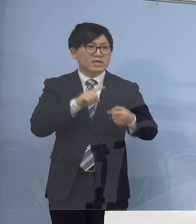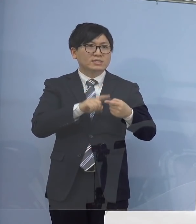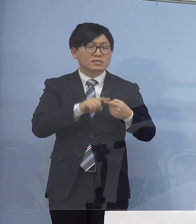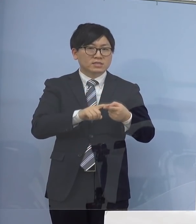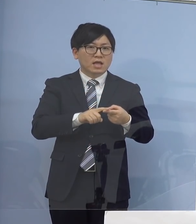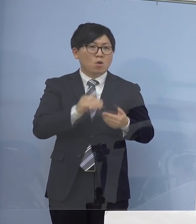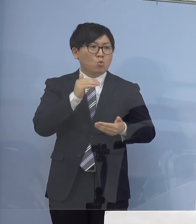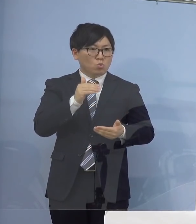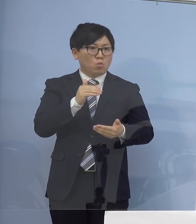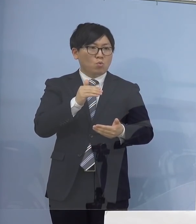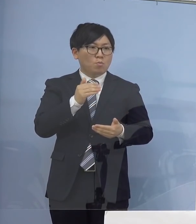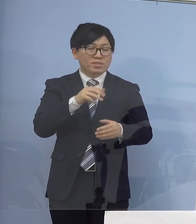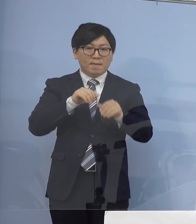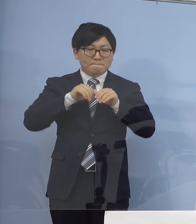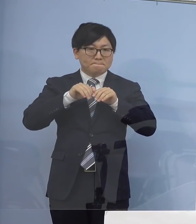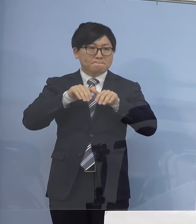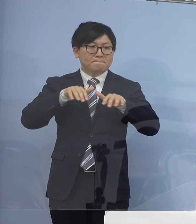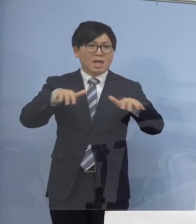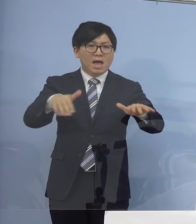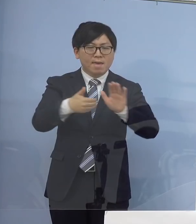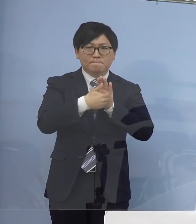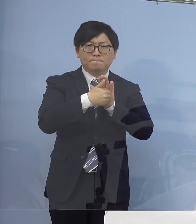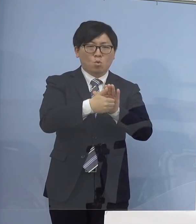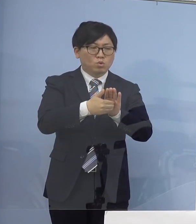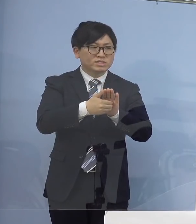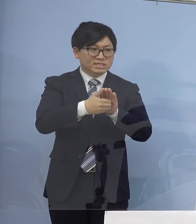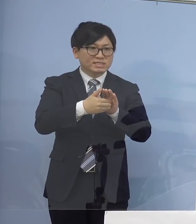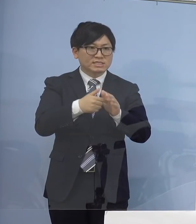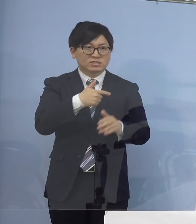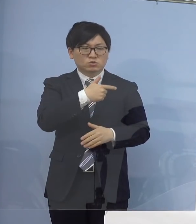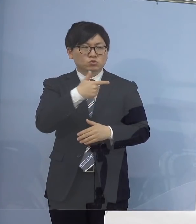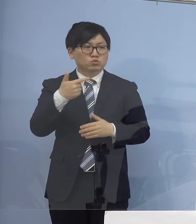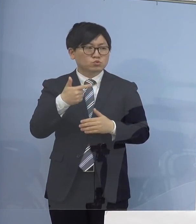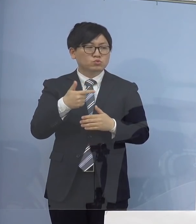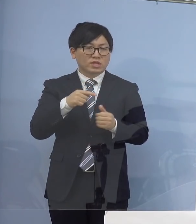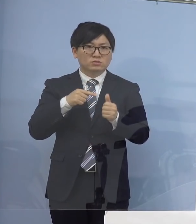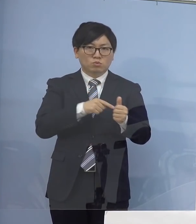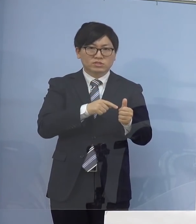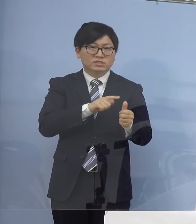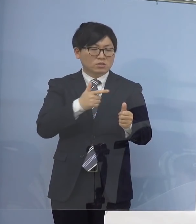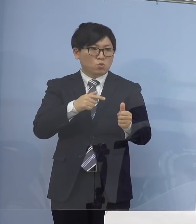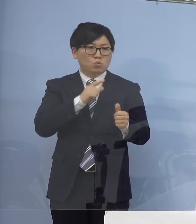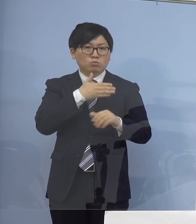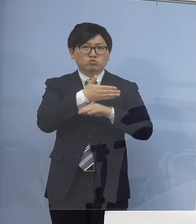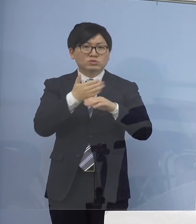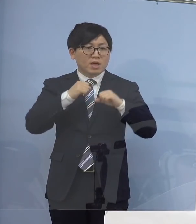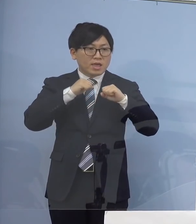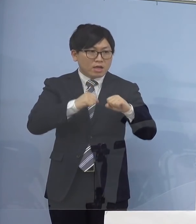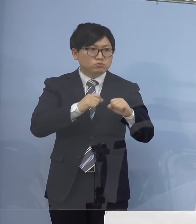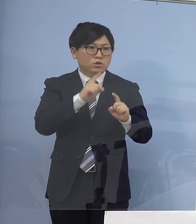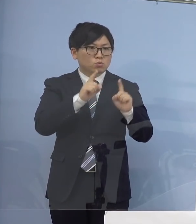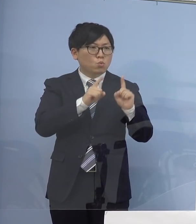「まん延防止等重点措置」について徳島県でも 検討を進めていくお考えがあるかどうかお願いします